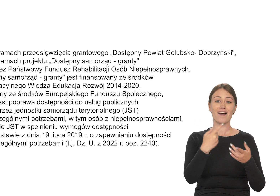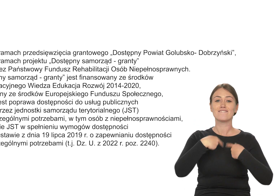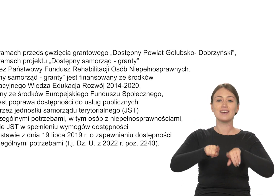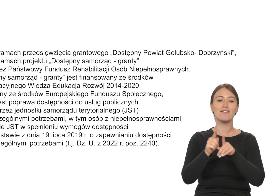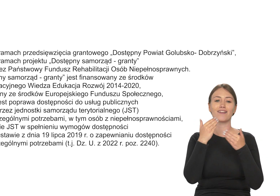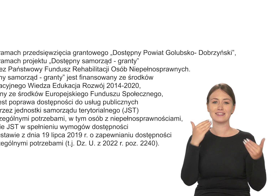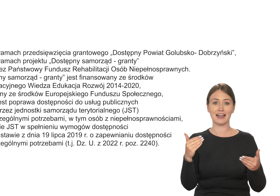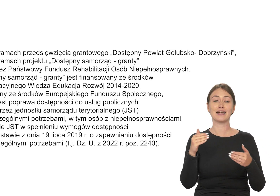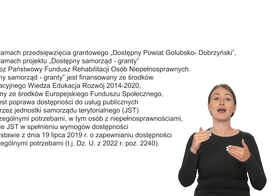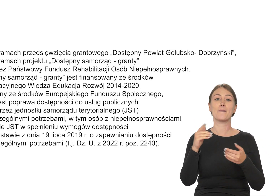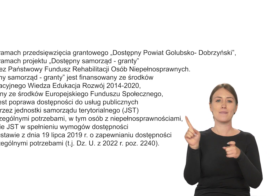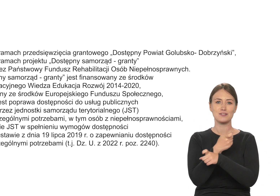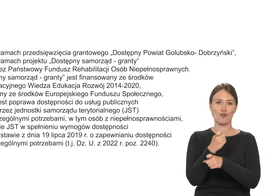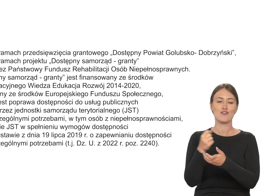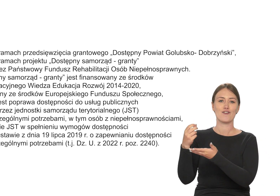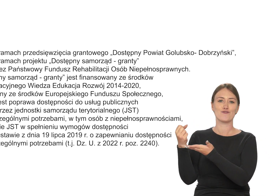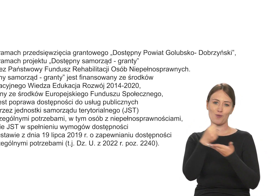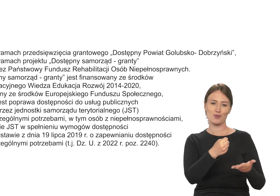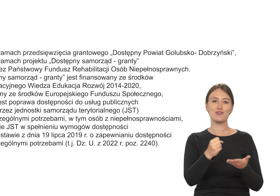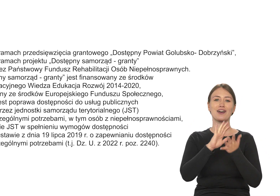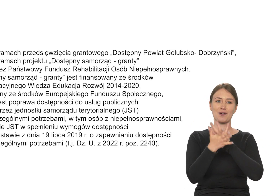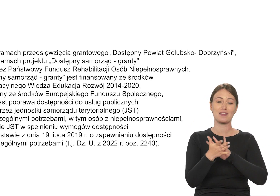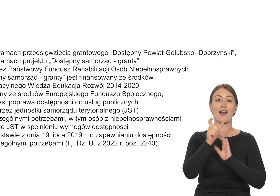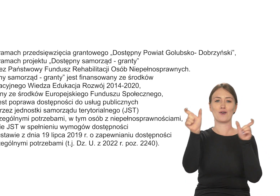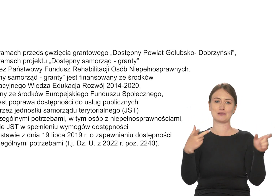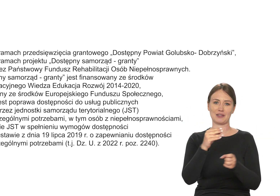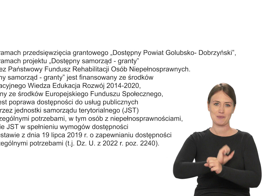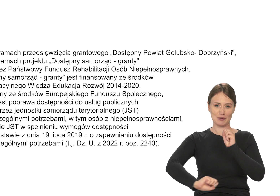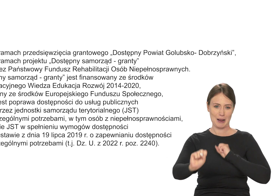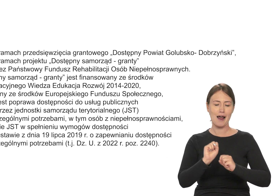realizowany przez Państwowy Fundusz Rehabilitacji Osób Niepełnosprawnych.